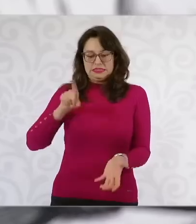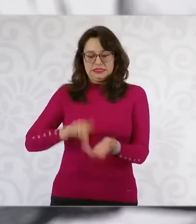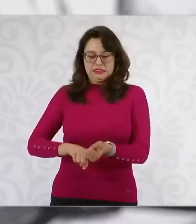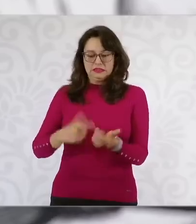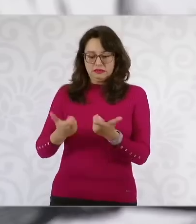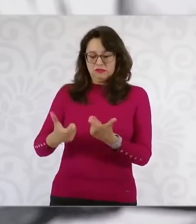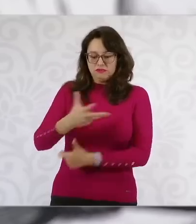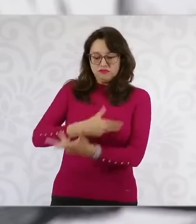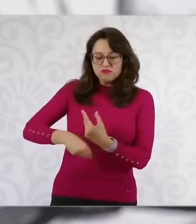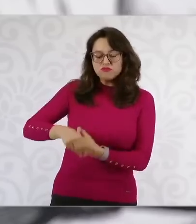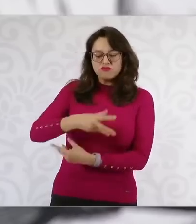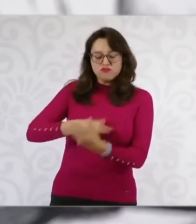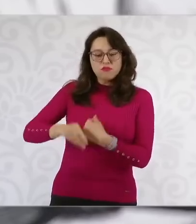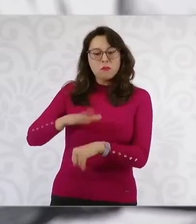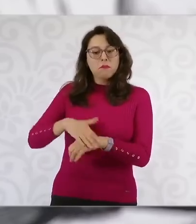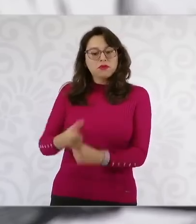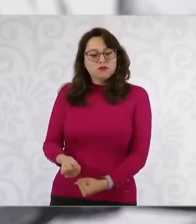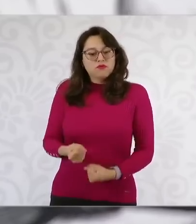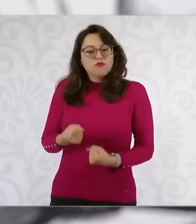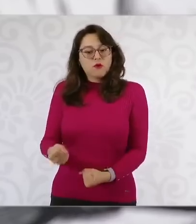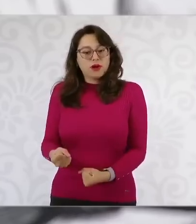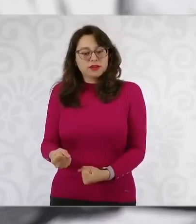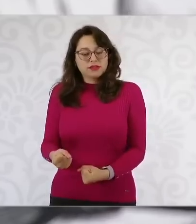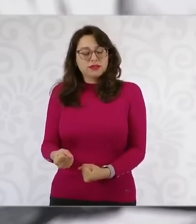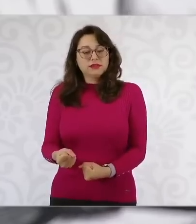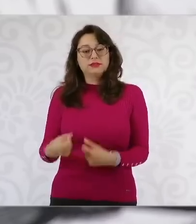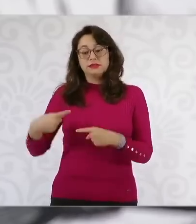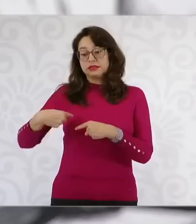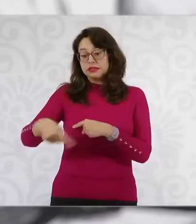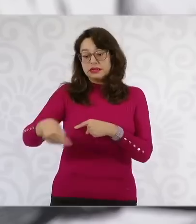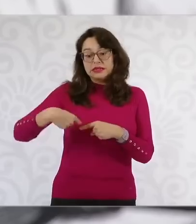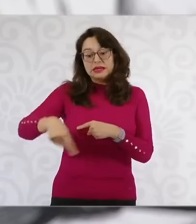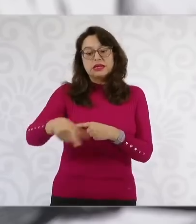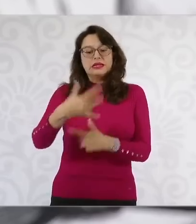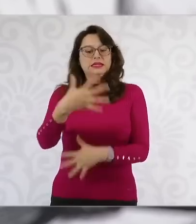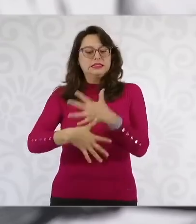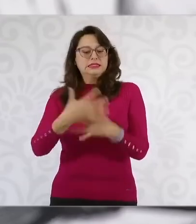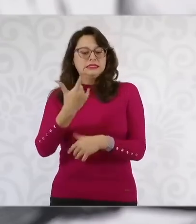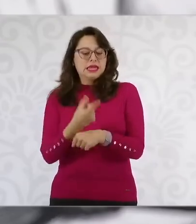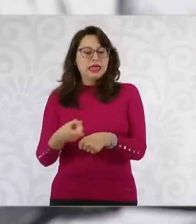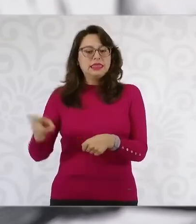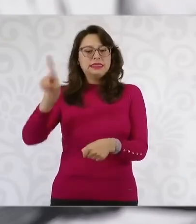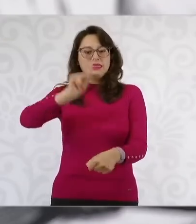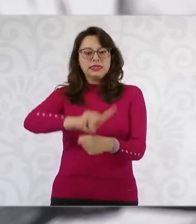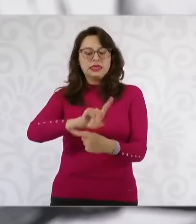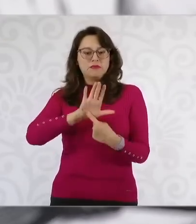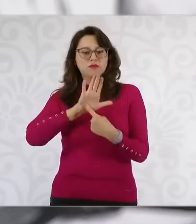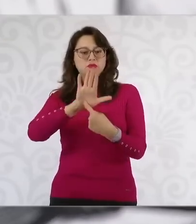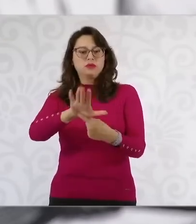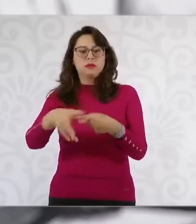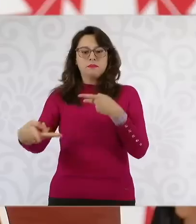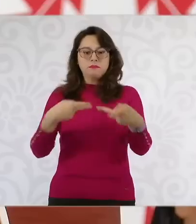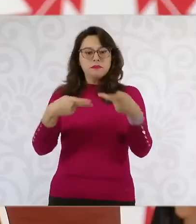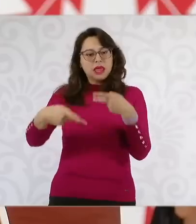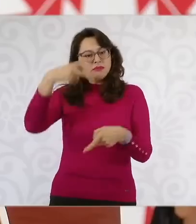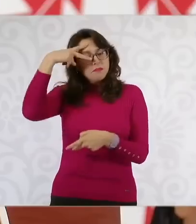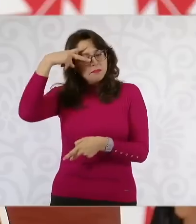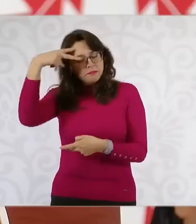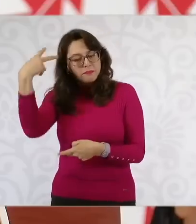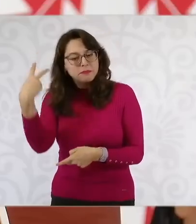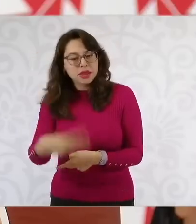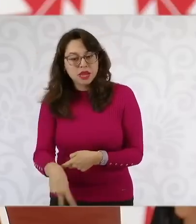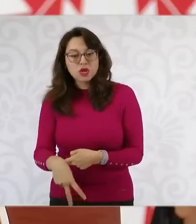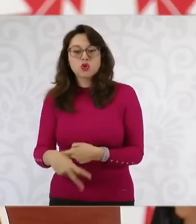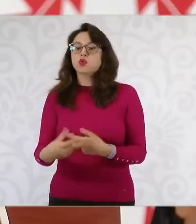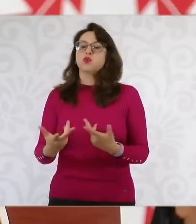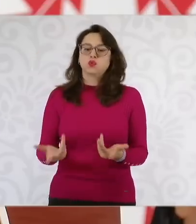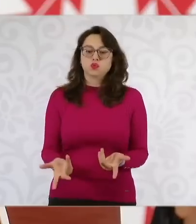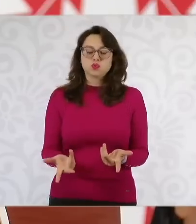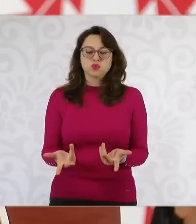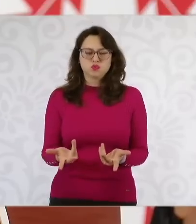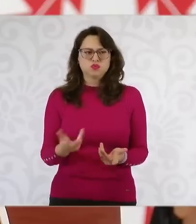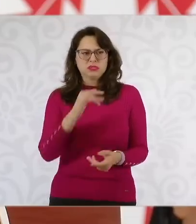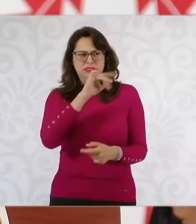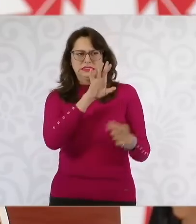y ya estos primeros 15 días vamos a presentar el plan México para que se vea que además de